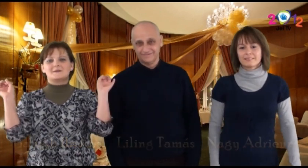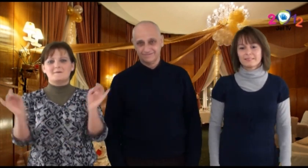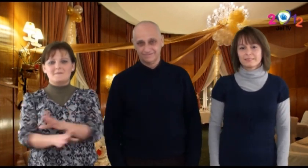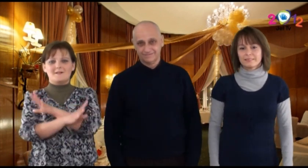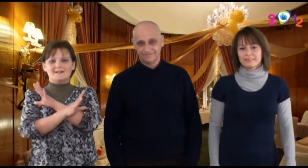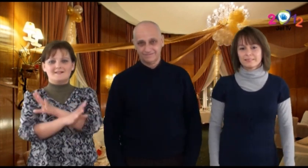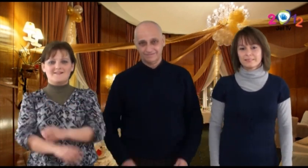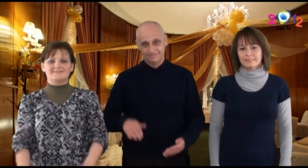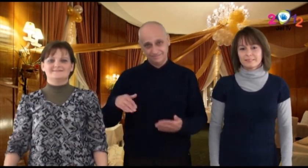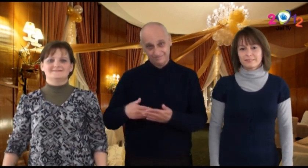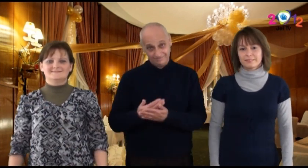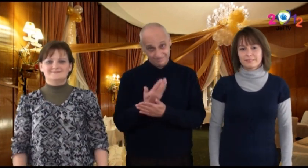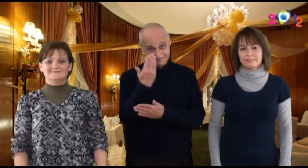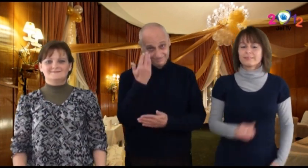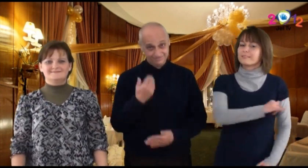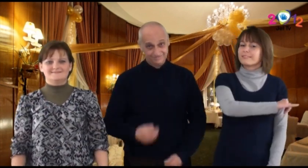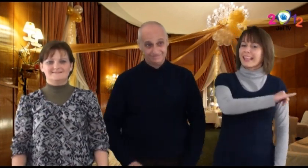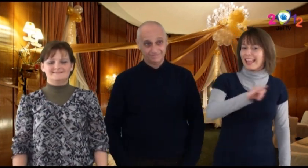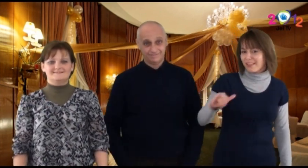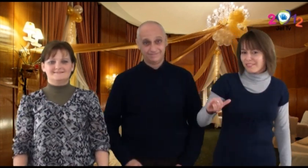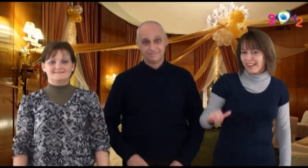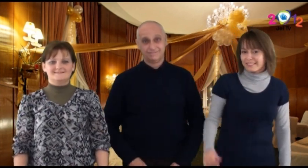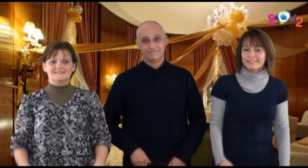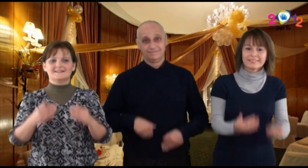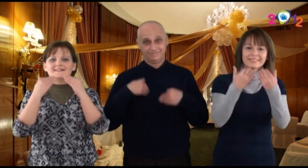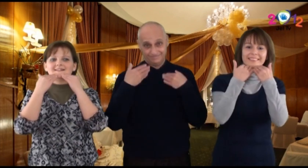Boldog új évet kívánunk!